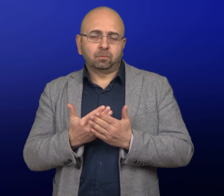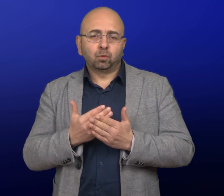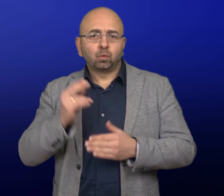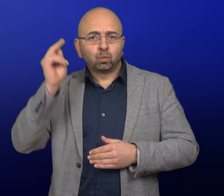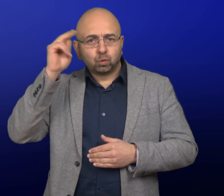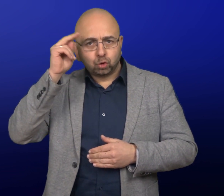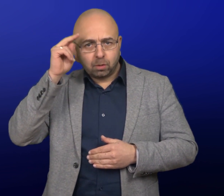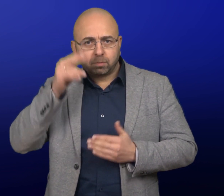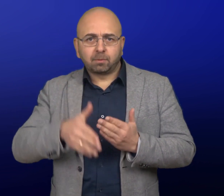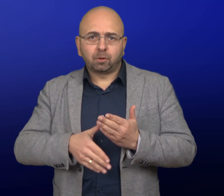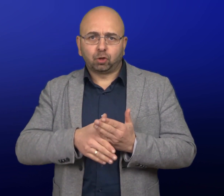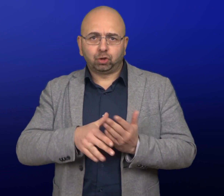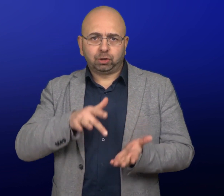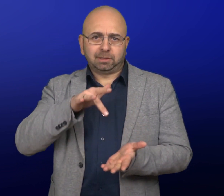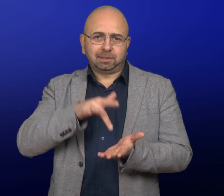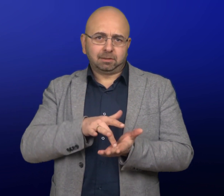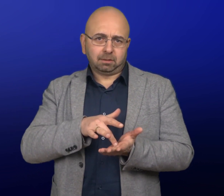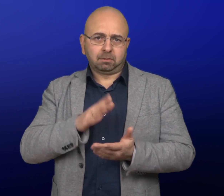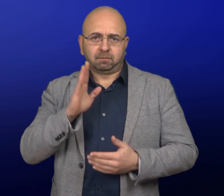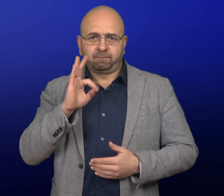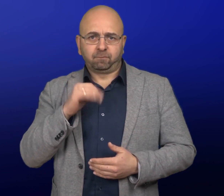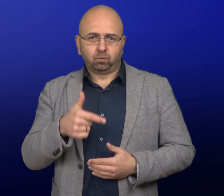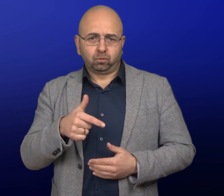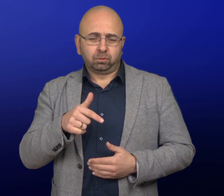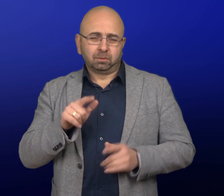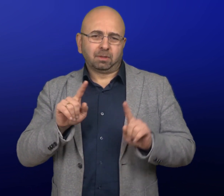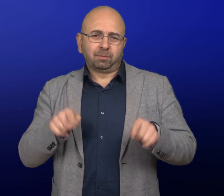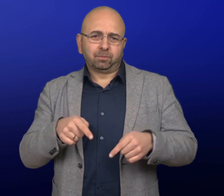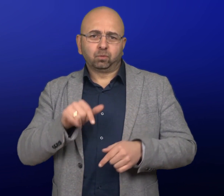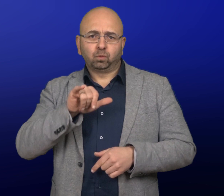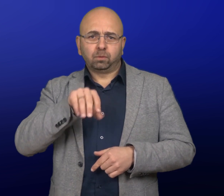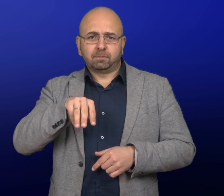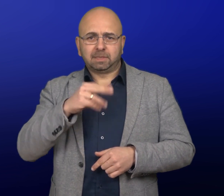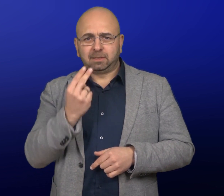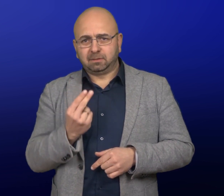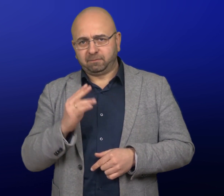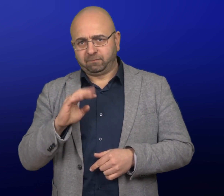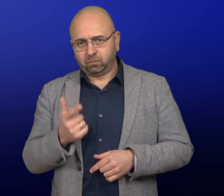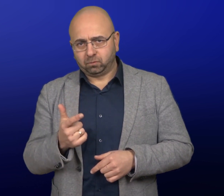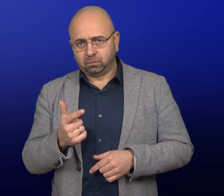Можно, например, в Учебно-методическом центре ВОГ (УМЦ ВОГ).